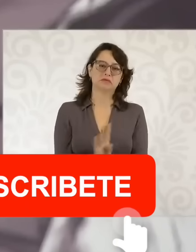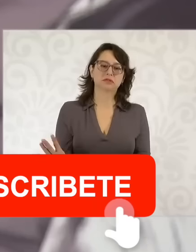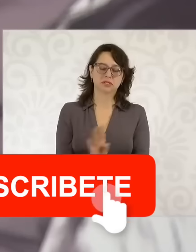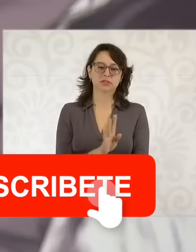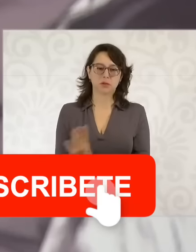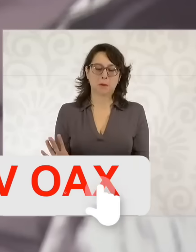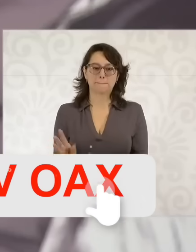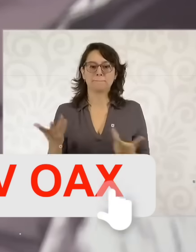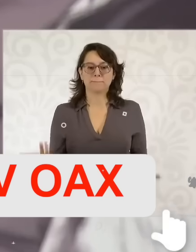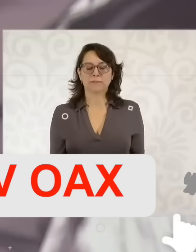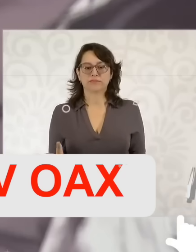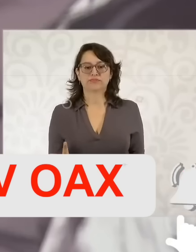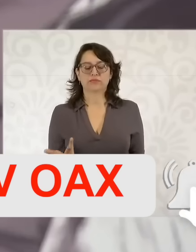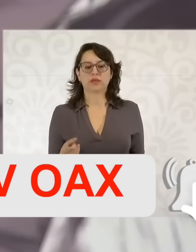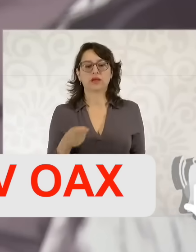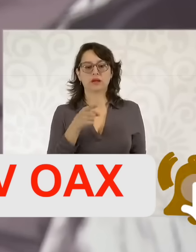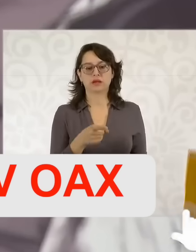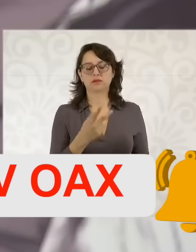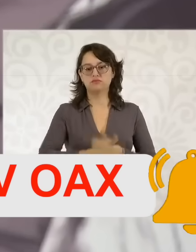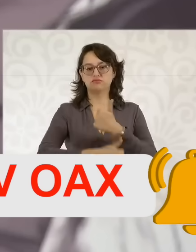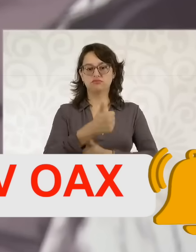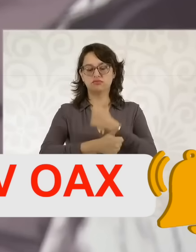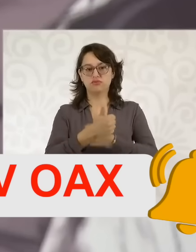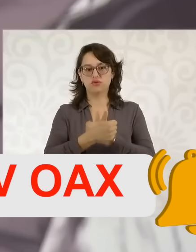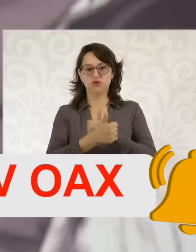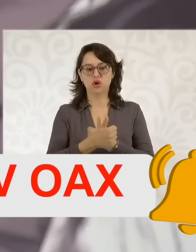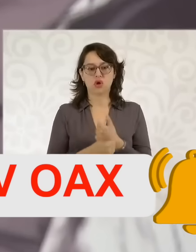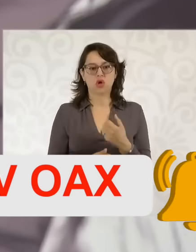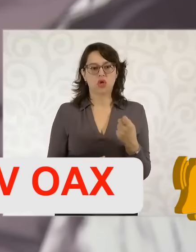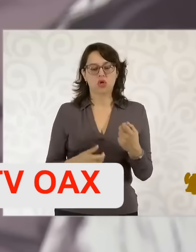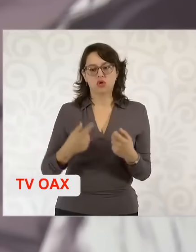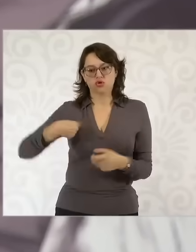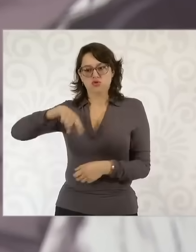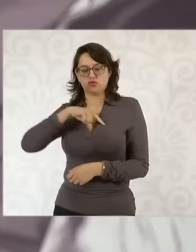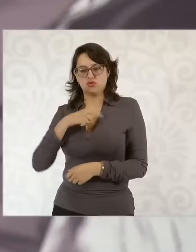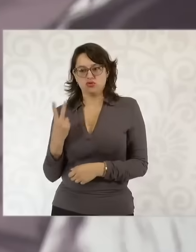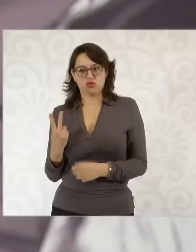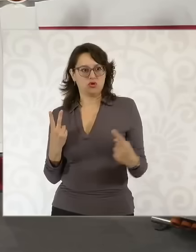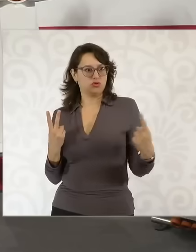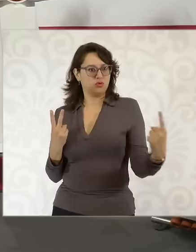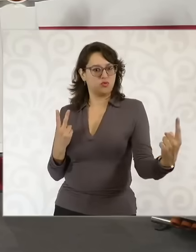de 2 a un superior de 2 a un, lo que nos animó incluso a ir por eh por más recursos de los que